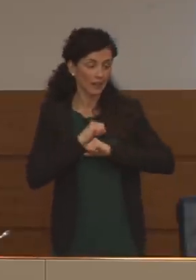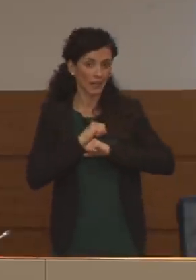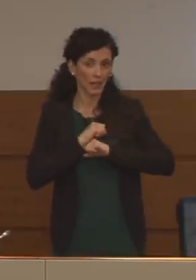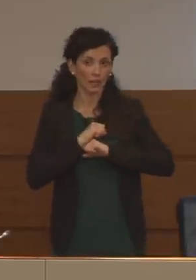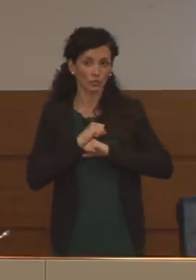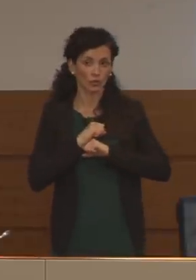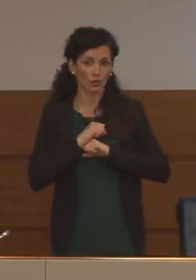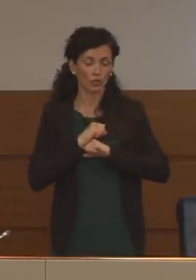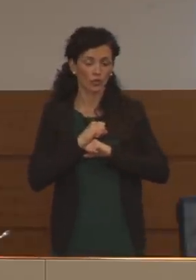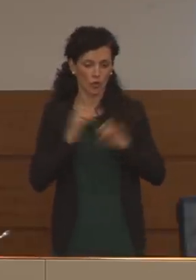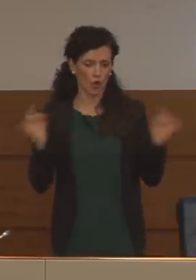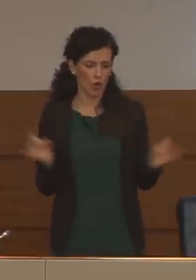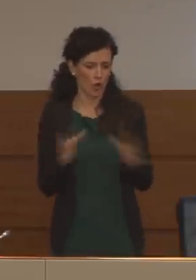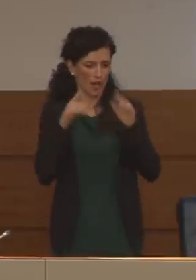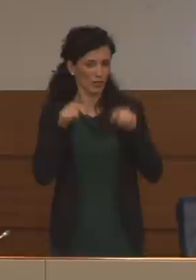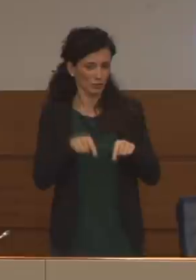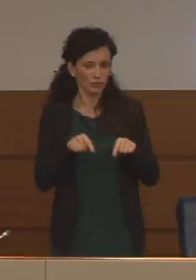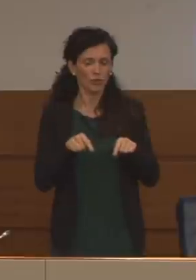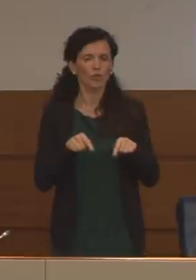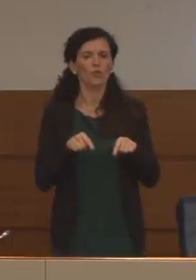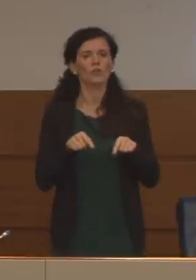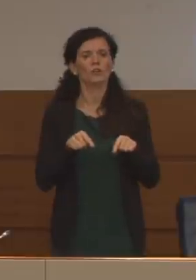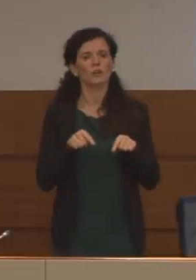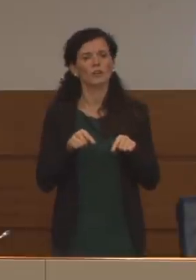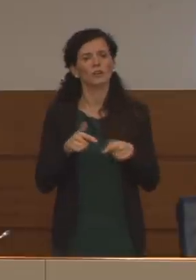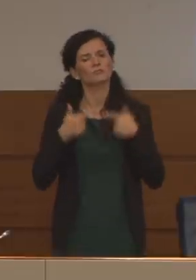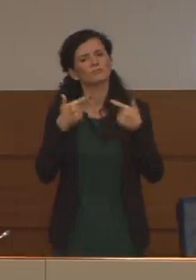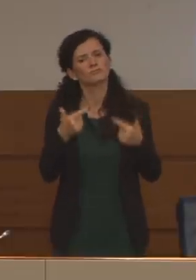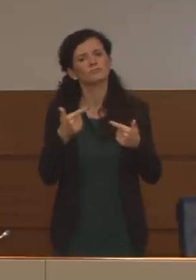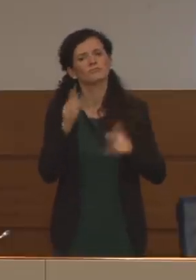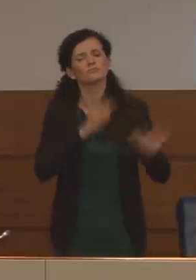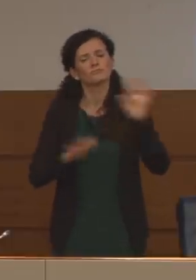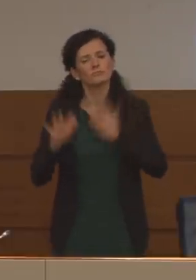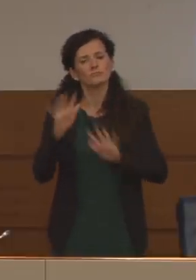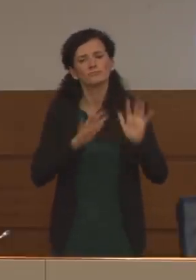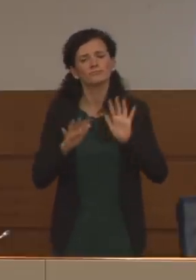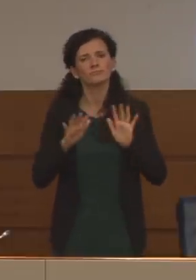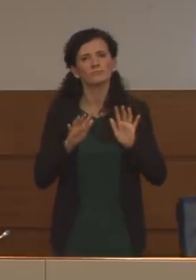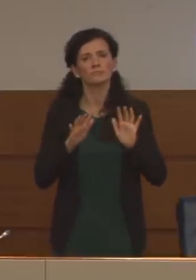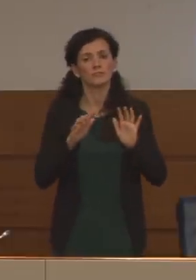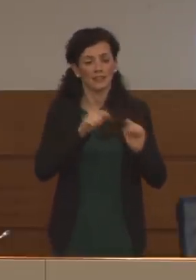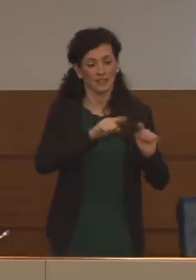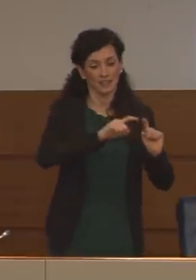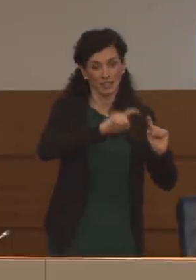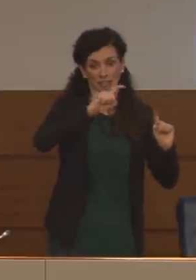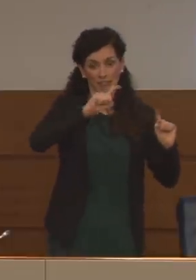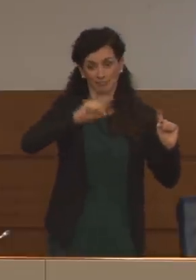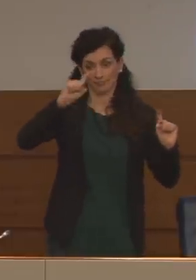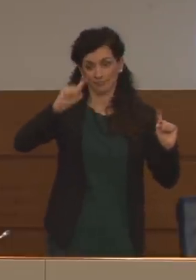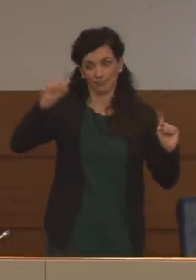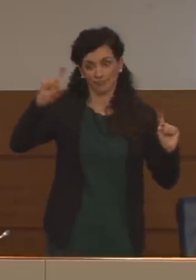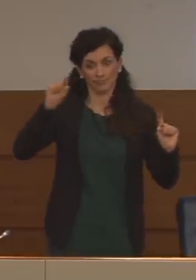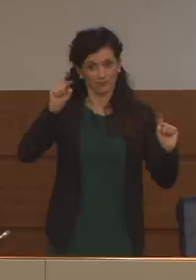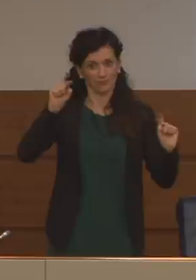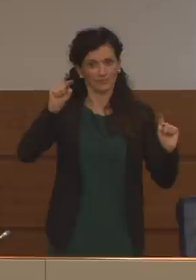sottolineare come proprio in virtù di questa curva altri paesi europei stiano